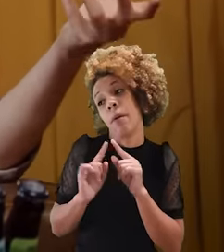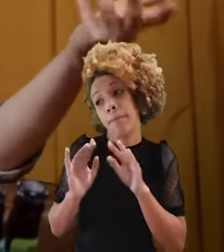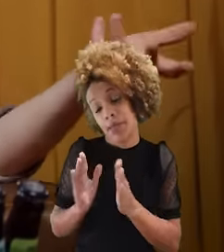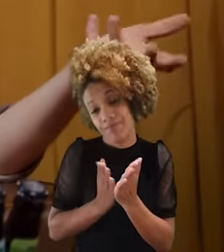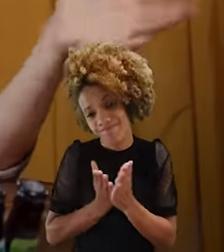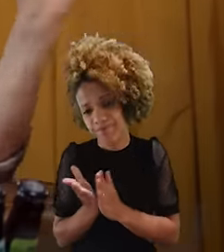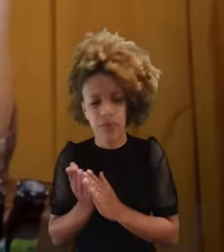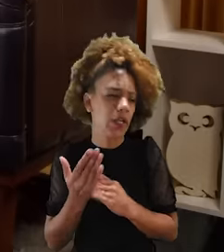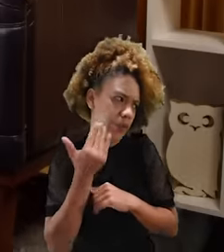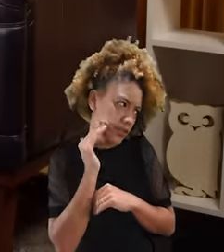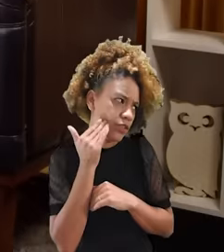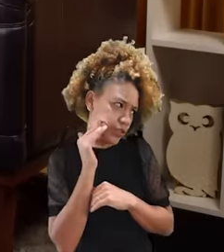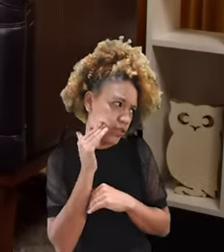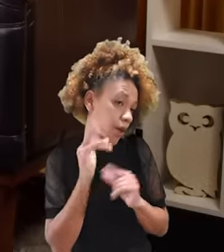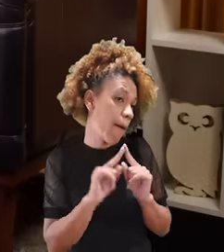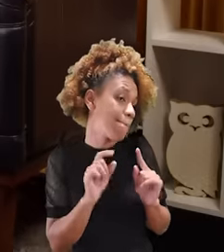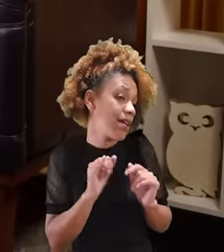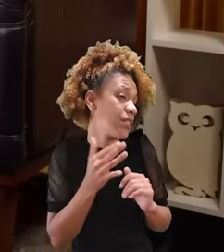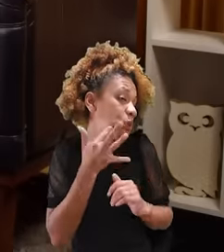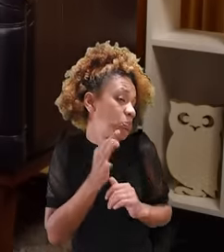artística Não entendi o que você quis dizer mas quem não quiser entender não vai entender nem